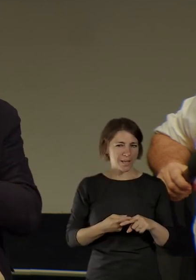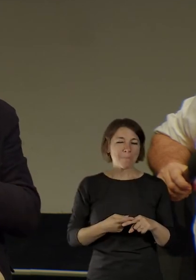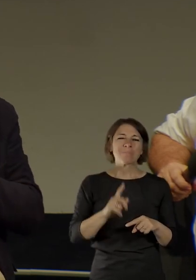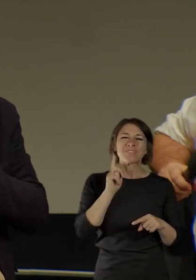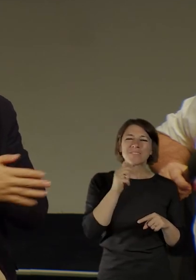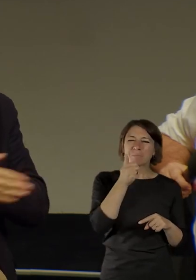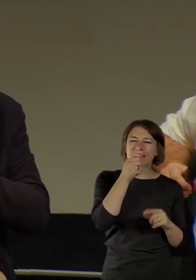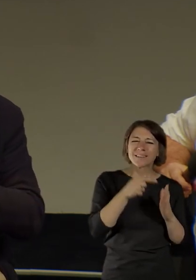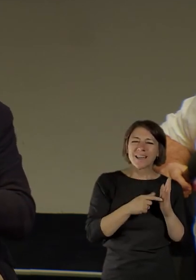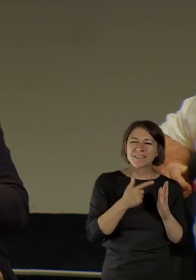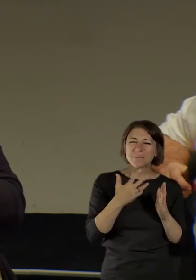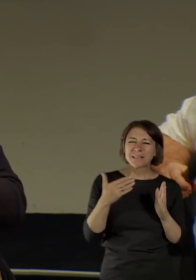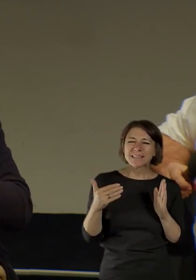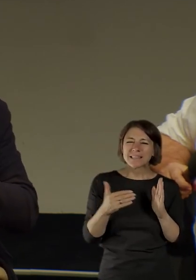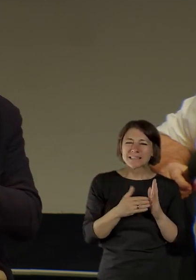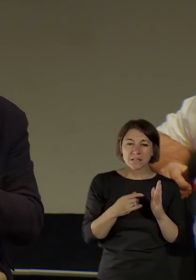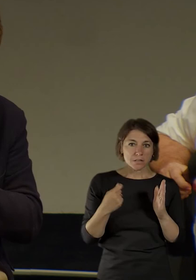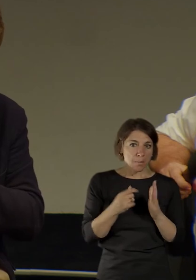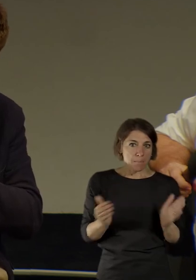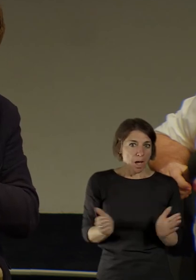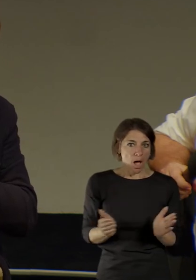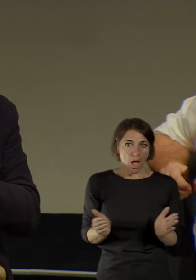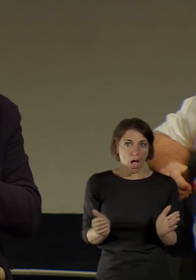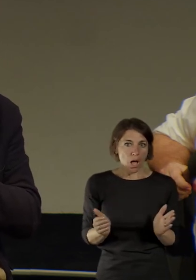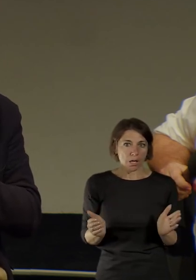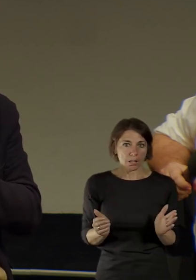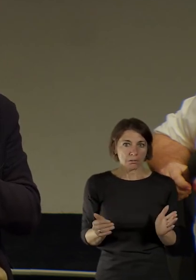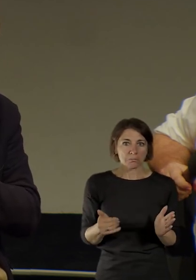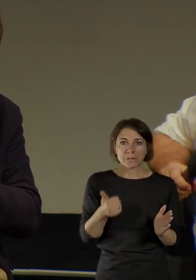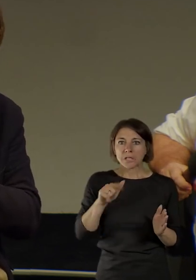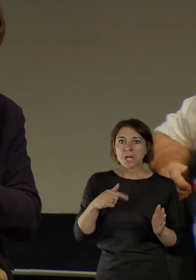To znamená má asi 1,4 m a je tam celá Praha, včetně vesnic. A vy tam vidíte úplně přesně